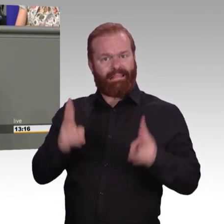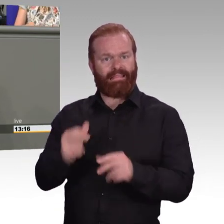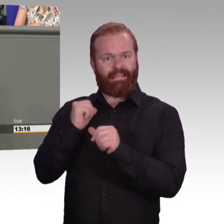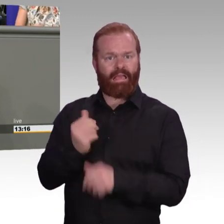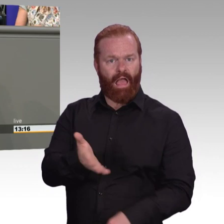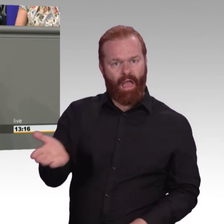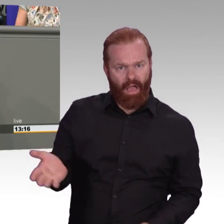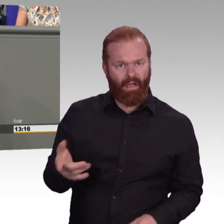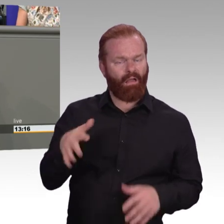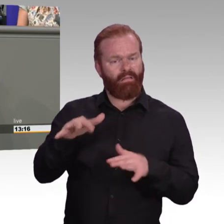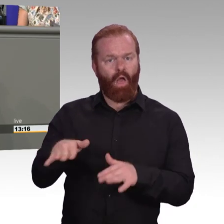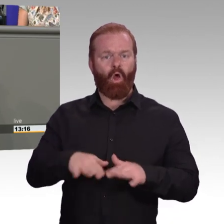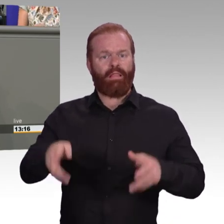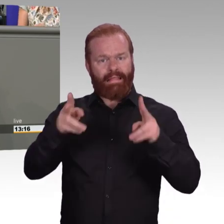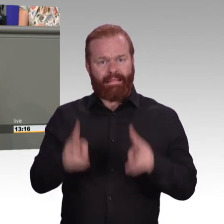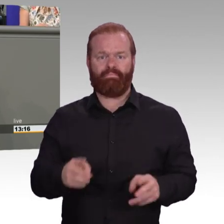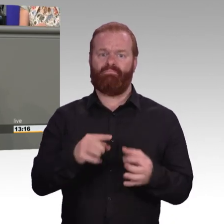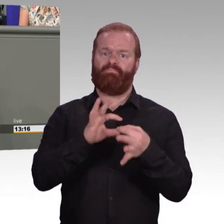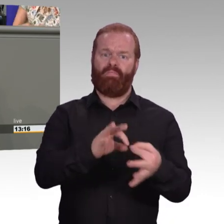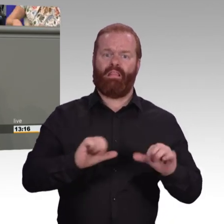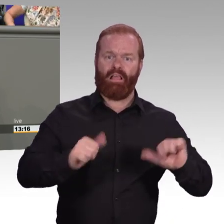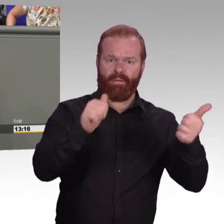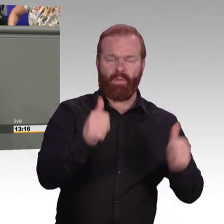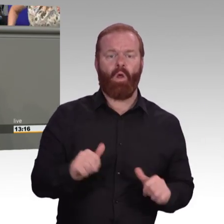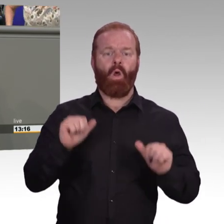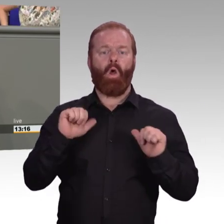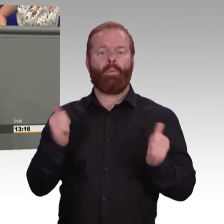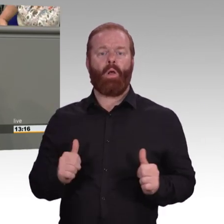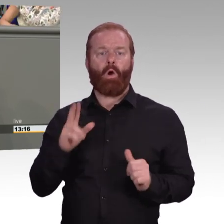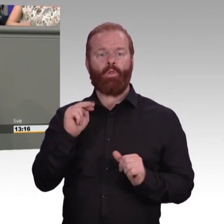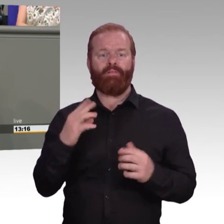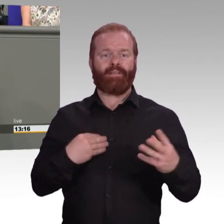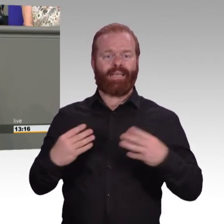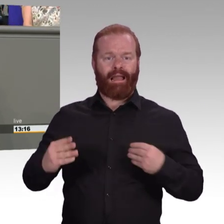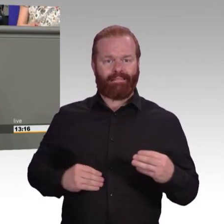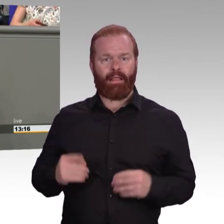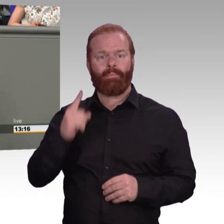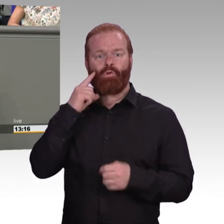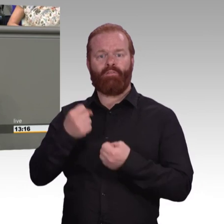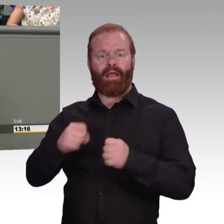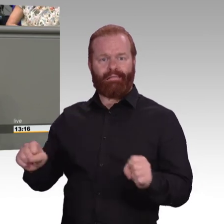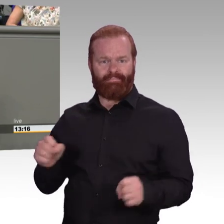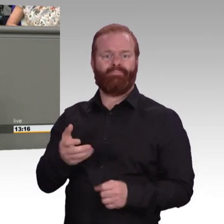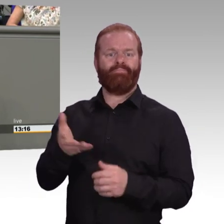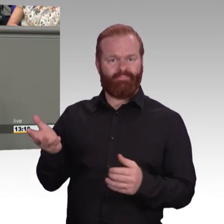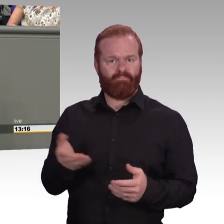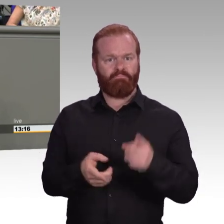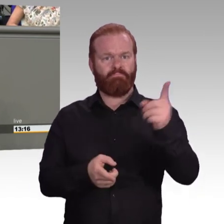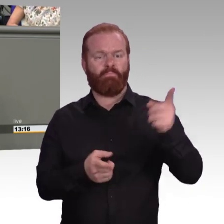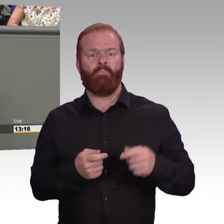Montesquieu sagte, wenn es nicht notwendig ist, ein Gesetz zu erlassen, dann ist es notwendig, kein Gesetz zu erlassen.